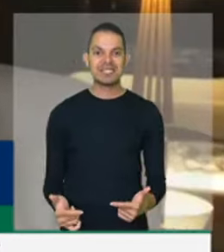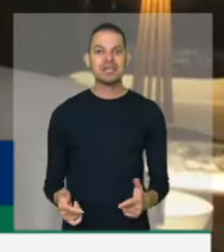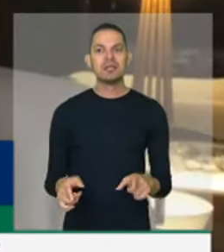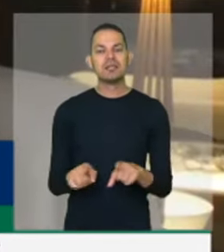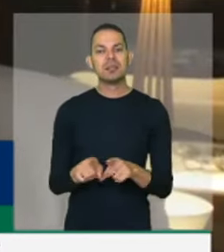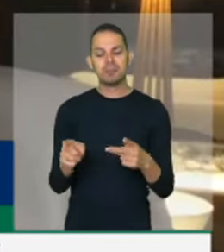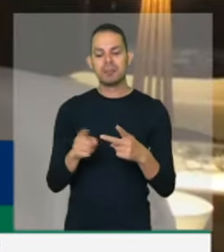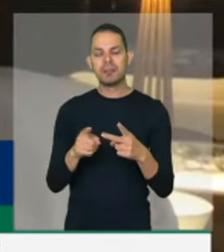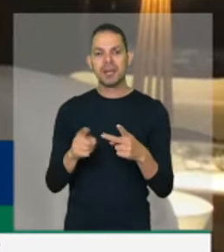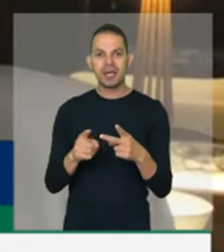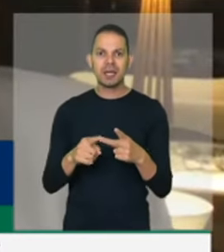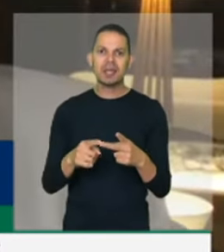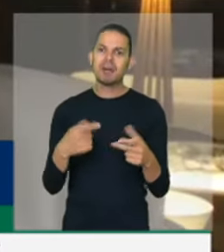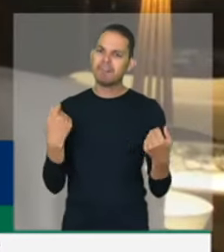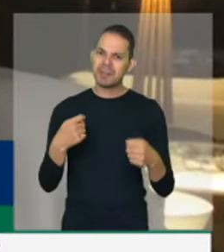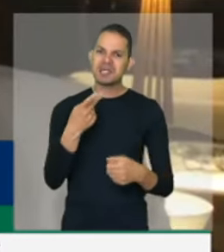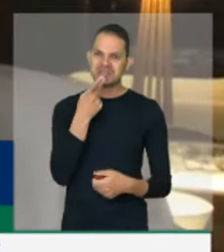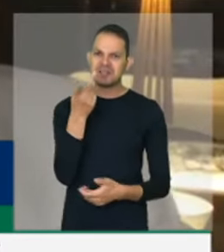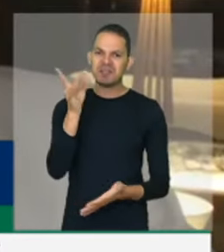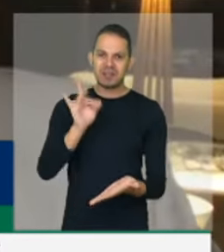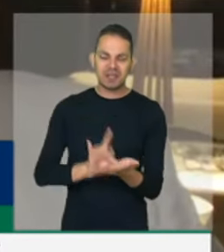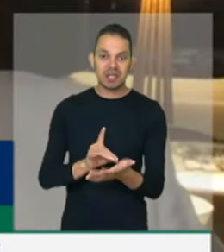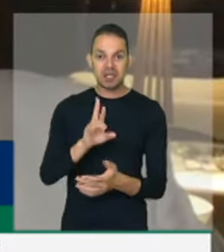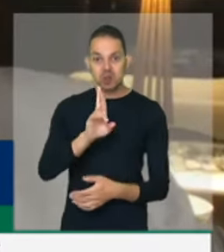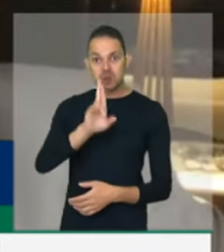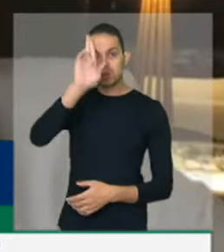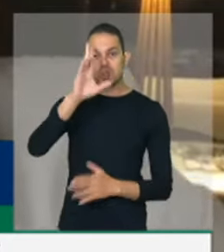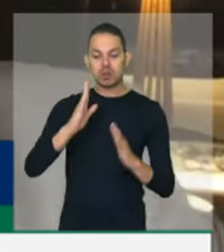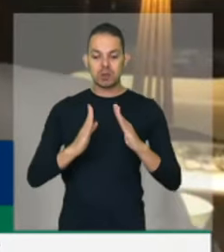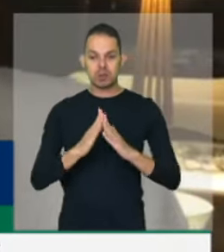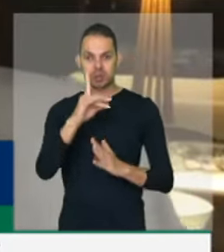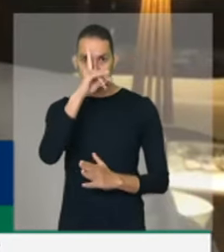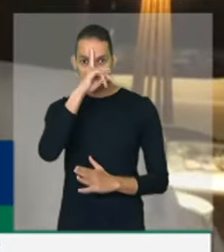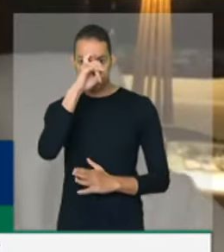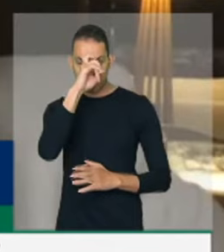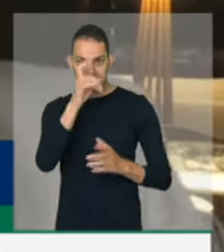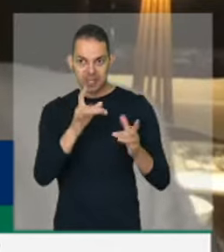ESTÃO.... COLOCANDO É DISPOSIÇÃO LEITOS PARA TRATAMENTO DO COVID. VÃO